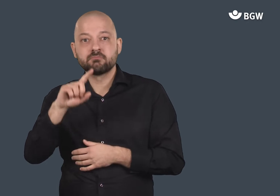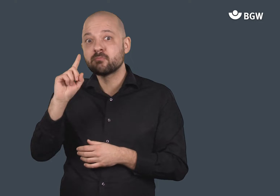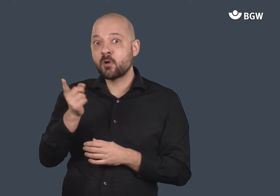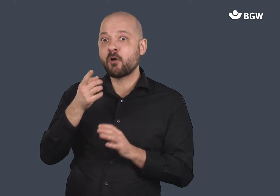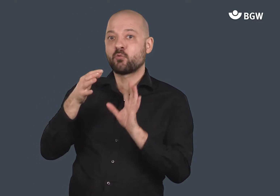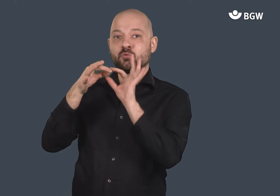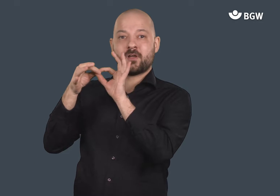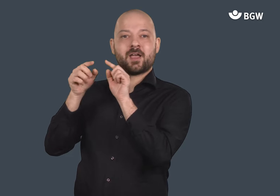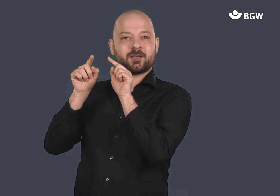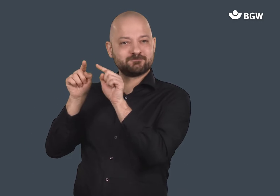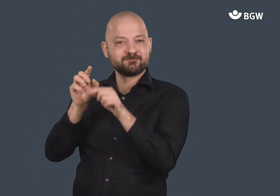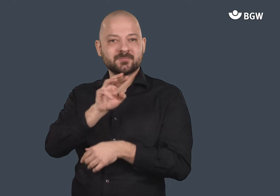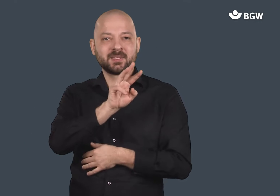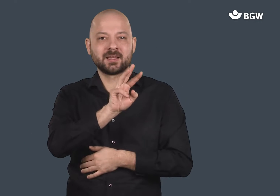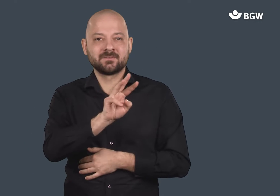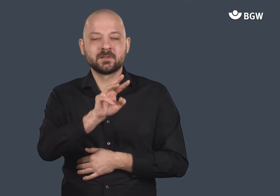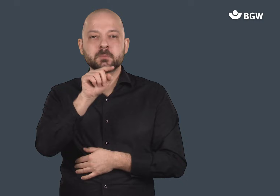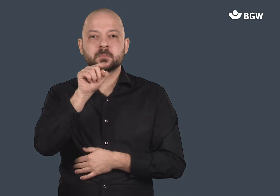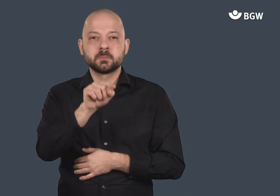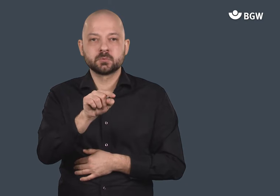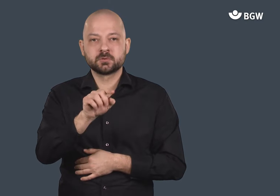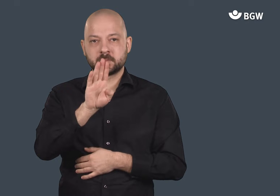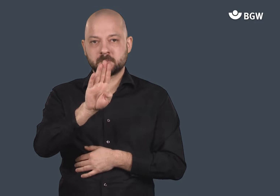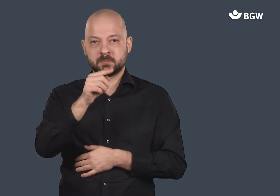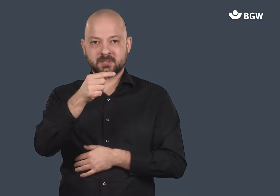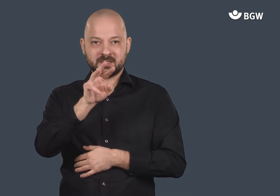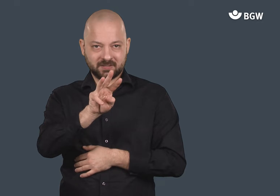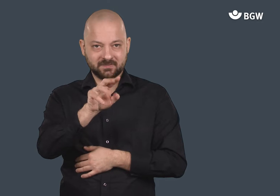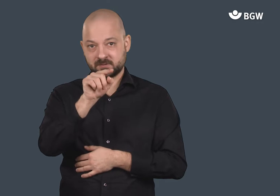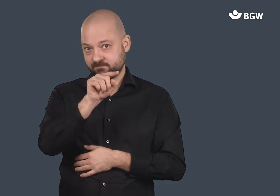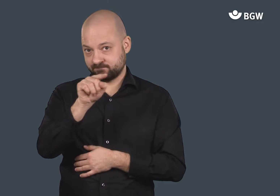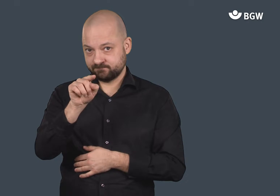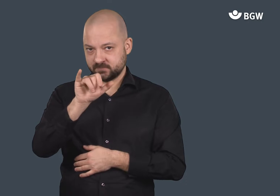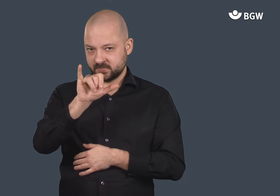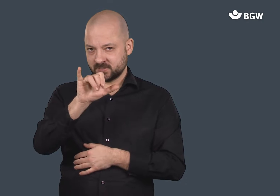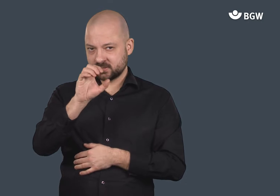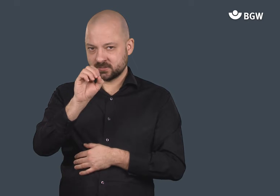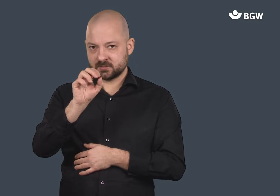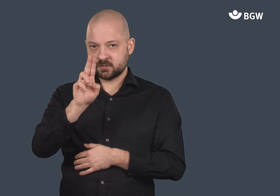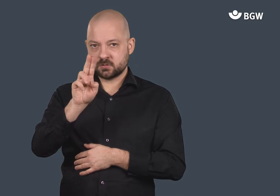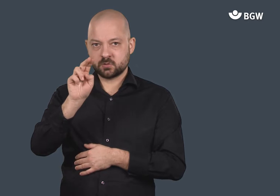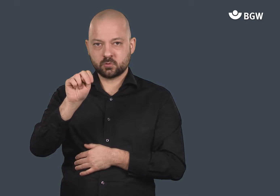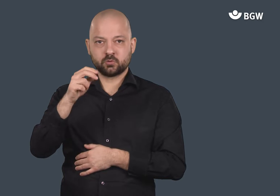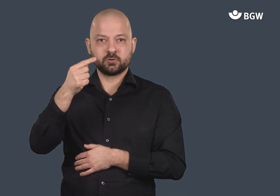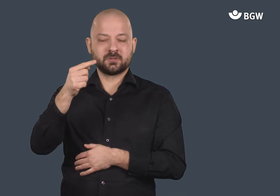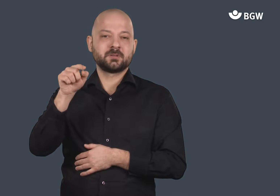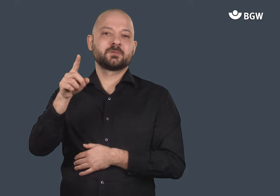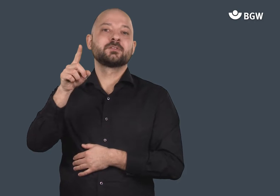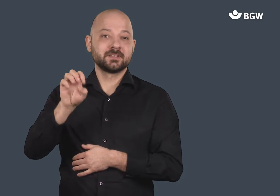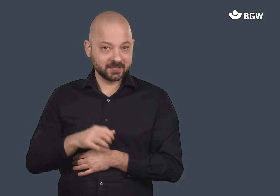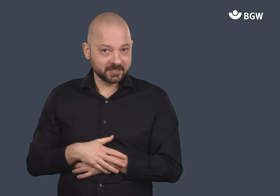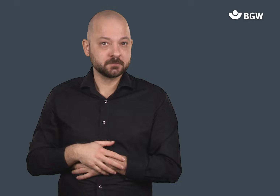und www.bgw-young.de.